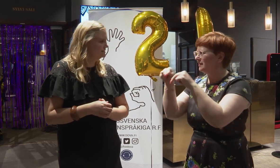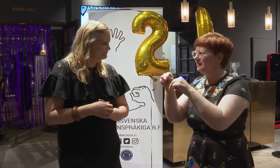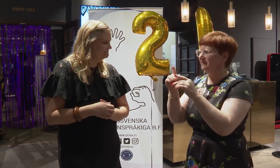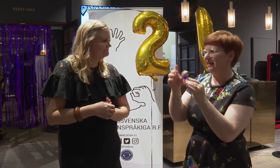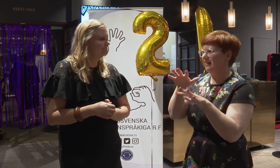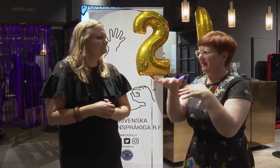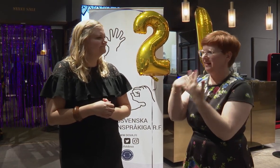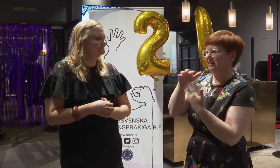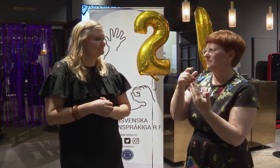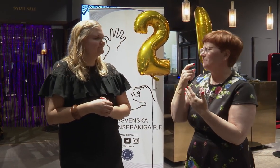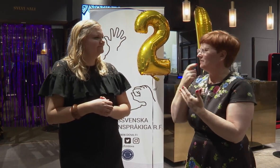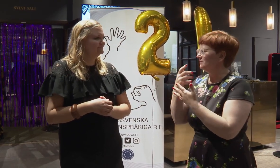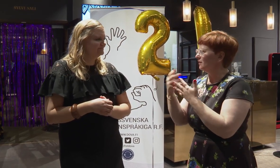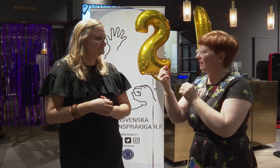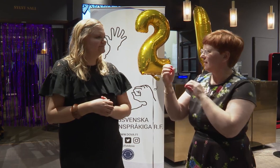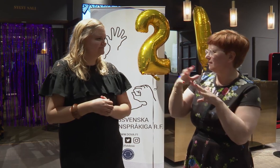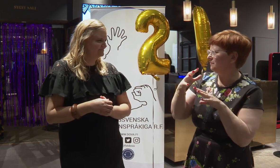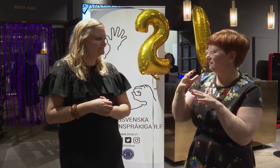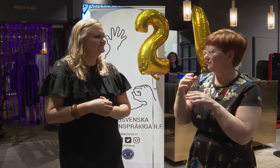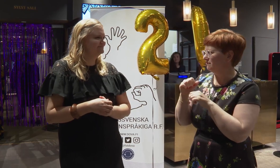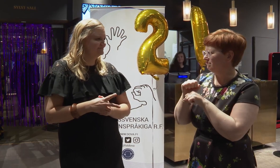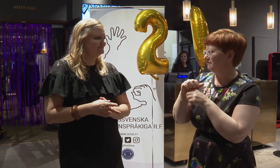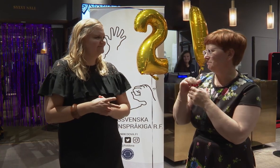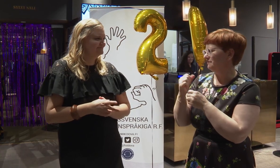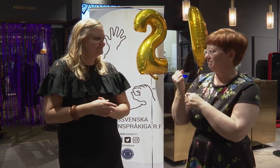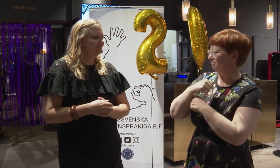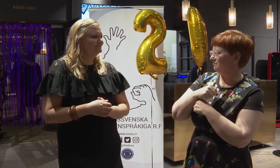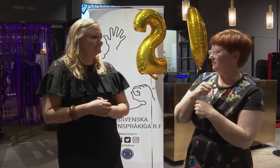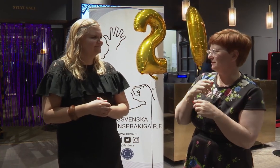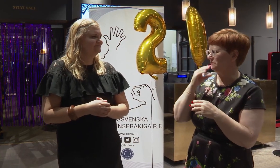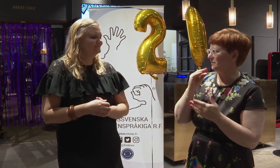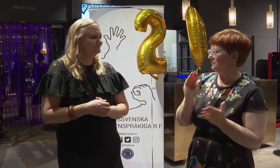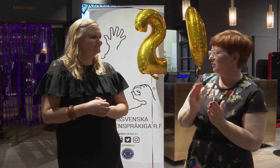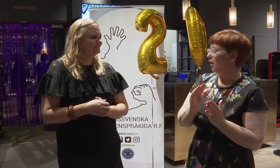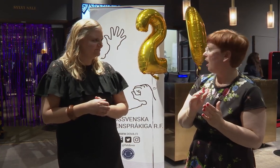suomenruotsalaisella tulkkauksella, eikä se ole tuntunut kaikista - aivan tasapuoliselta.